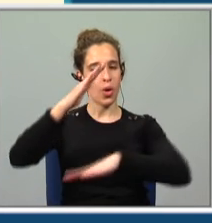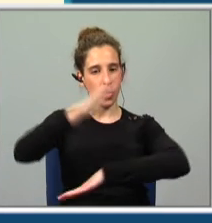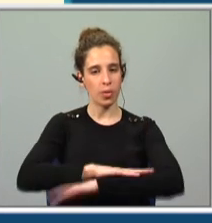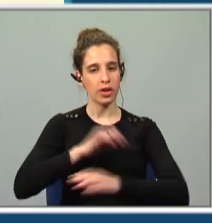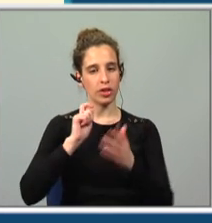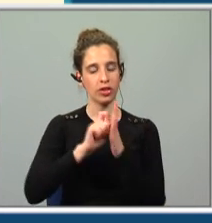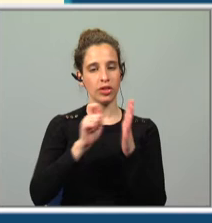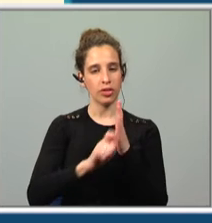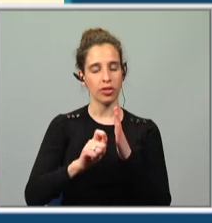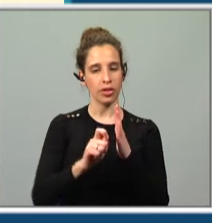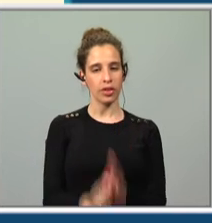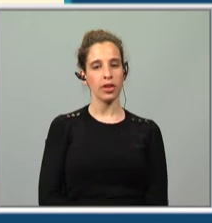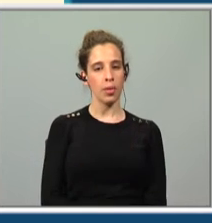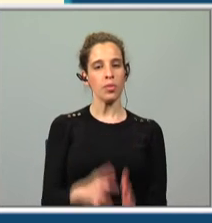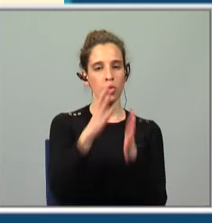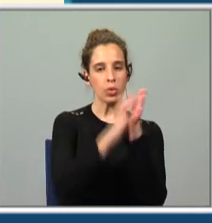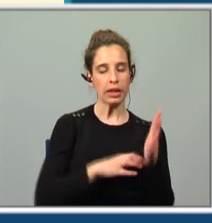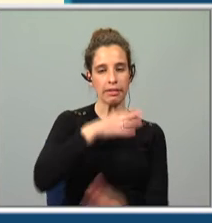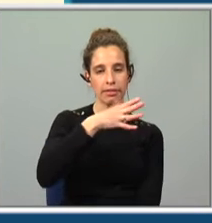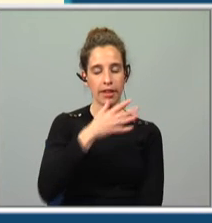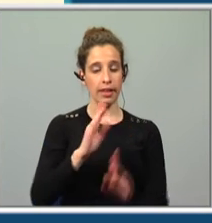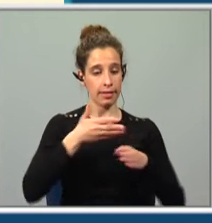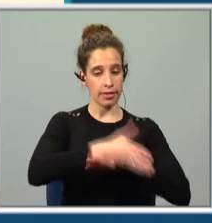um texto narrativo a partir de diferentes pistas e descobrirmos o 來自的敘述文本不同的線索和發現